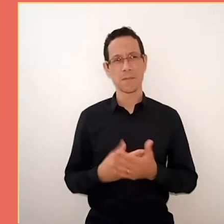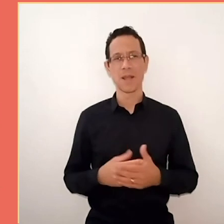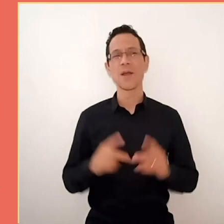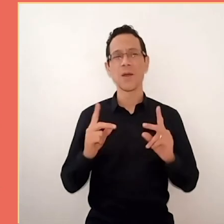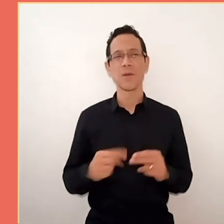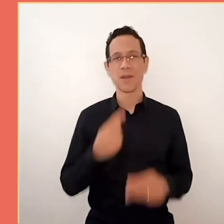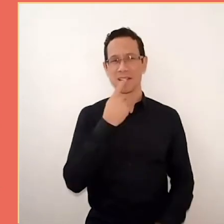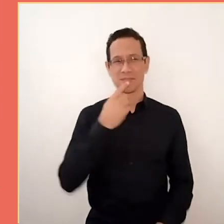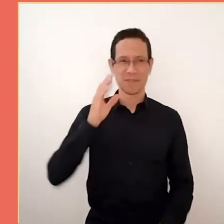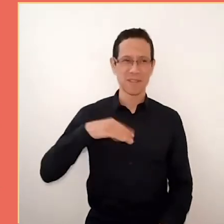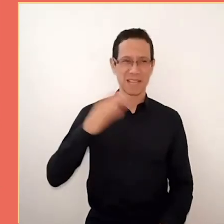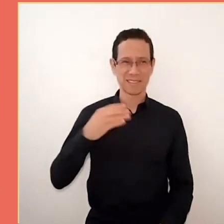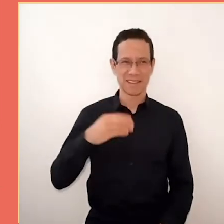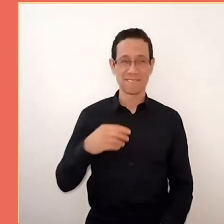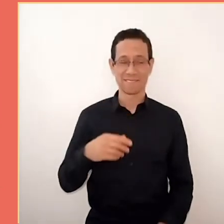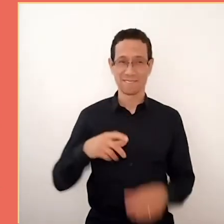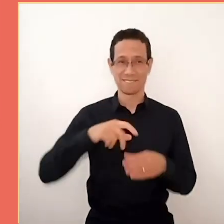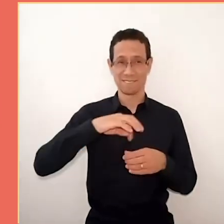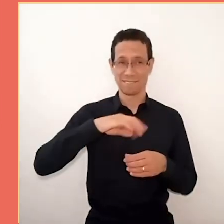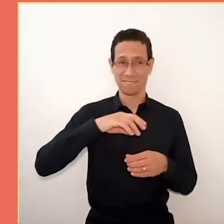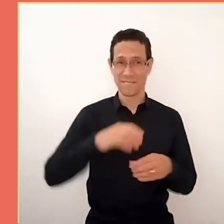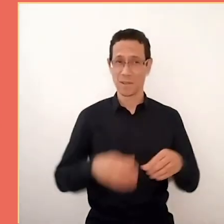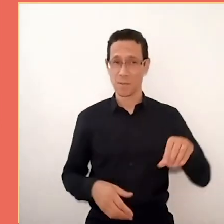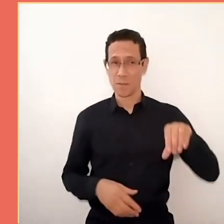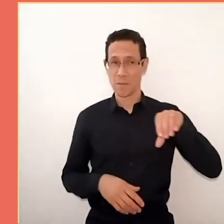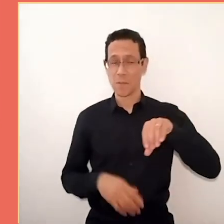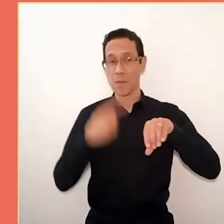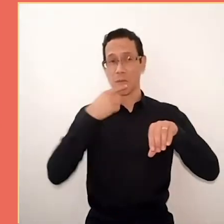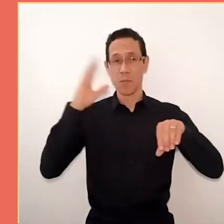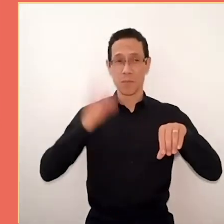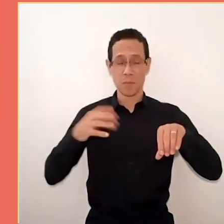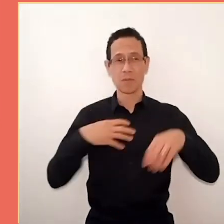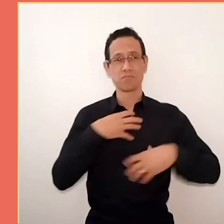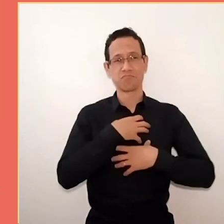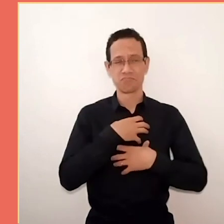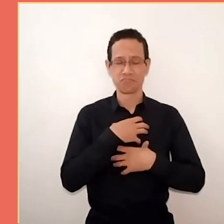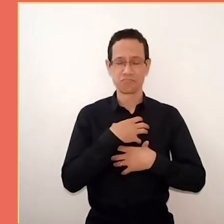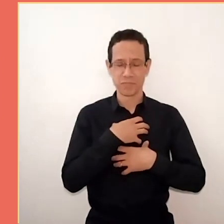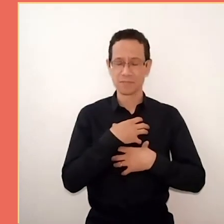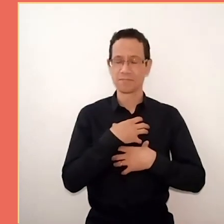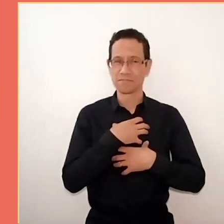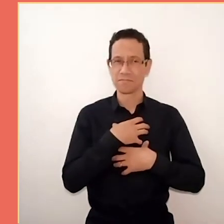foi uma discussão que mexeu comigo, e eu achei que a pimenta representava bem,